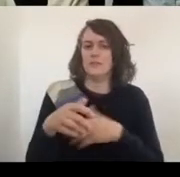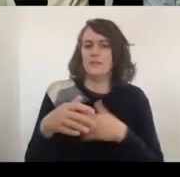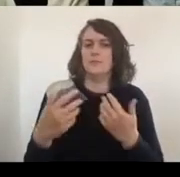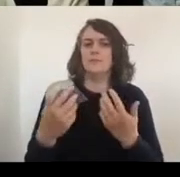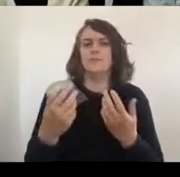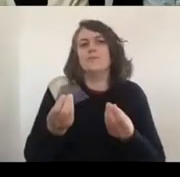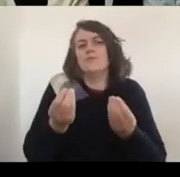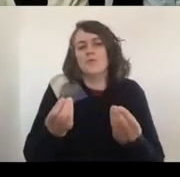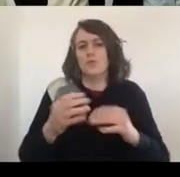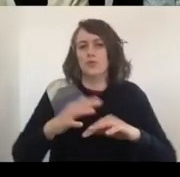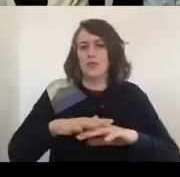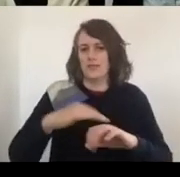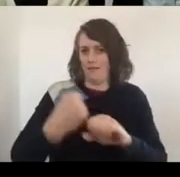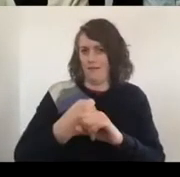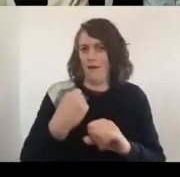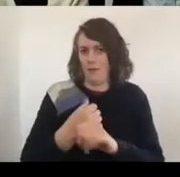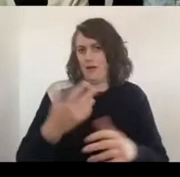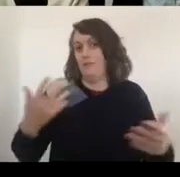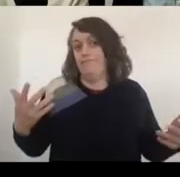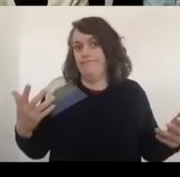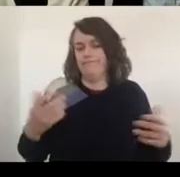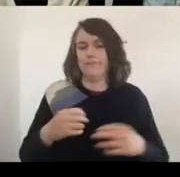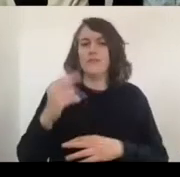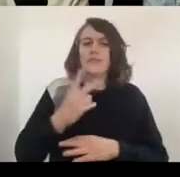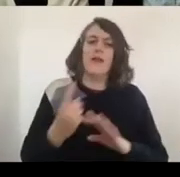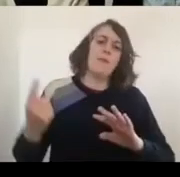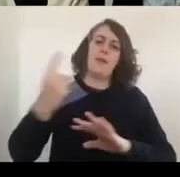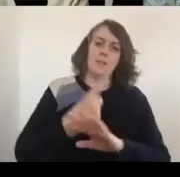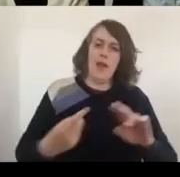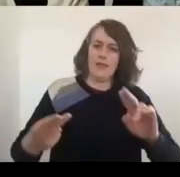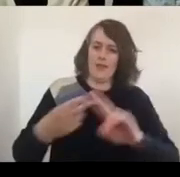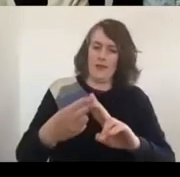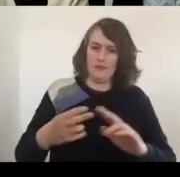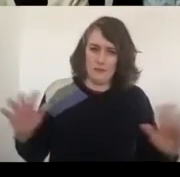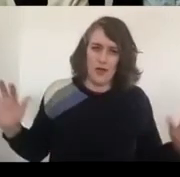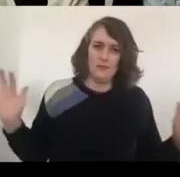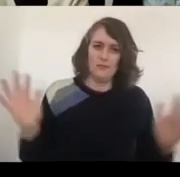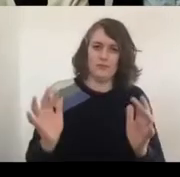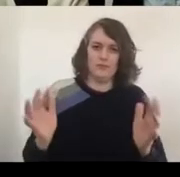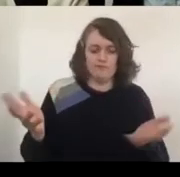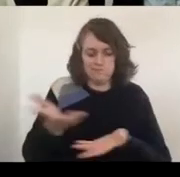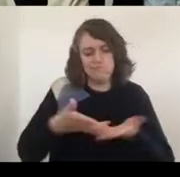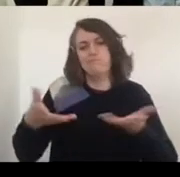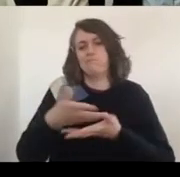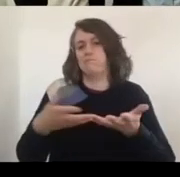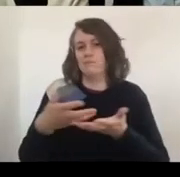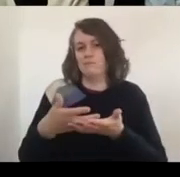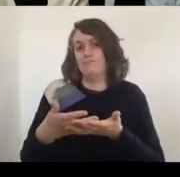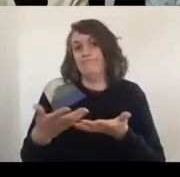macht, also zweimal im Jahr ein Treffen, wo sich ausgetauscht wird, was gemeinsame Anliegen